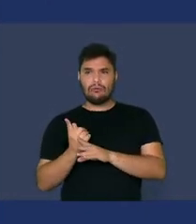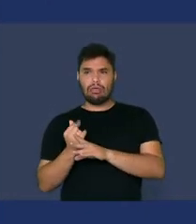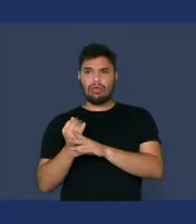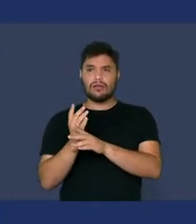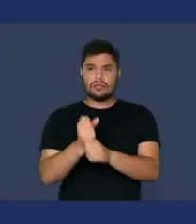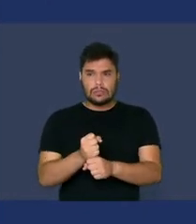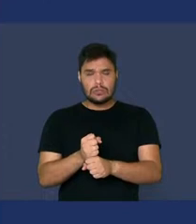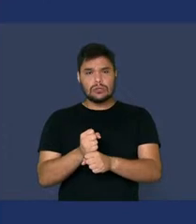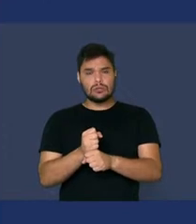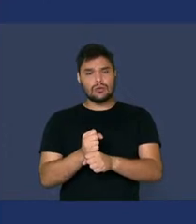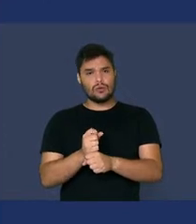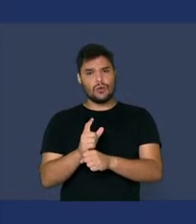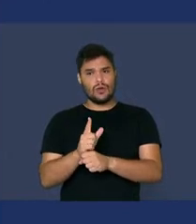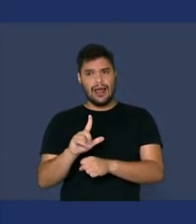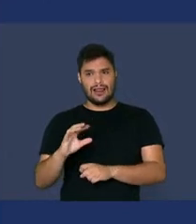CONTABILIZADO NA CONTA GERAL DO GOVERNO, DO RESULTADO